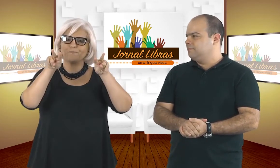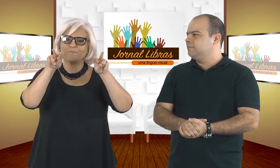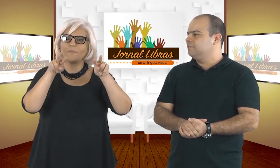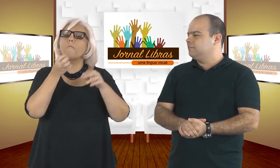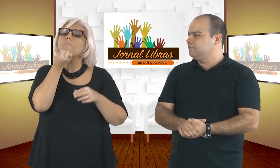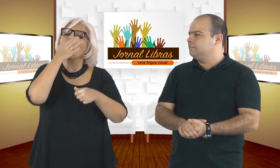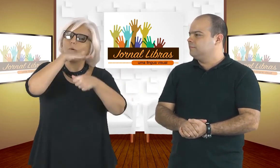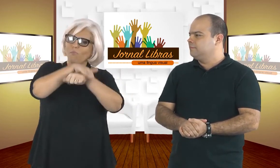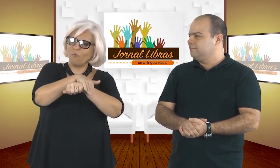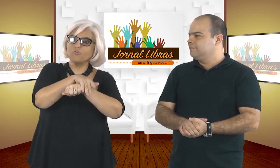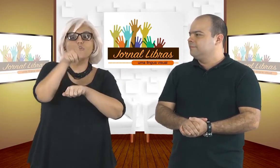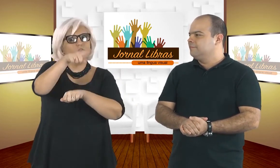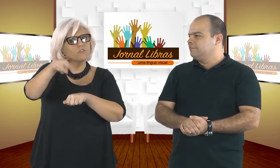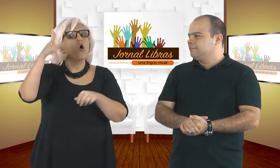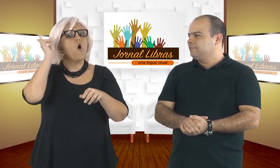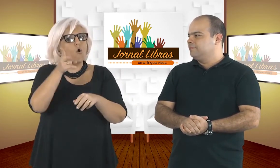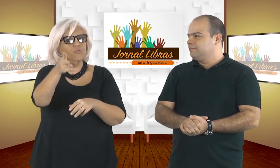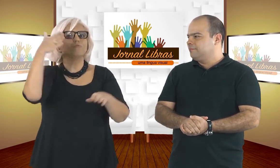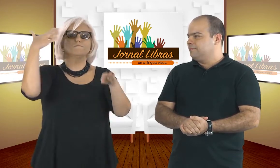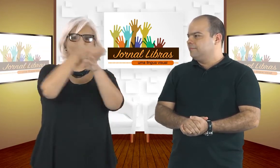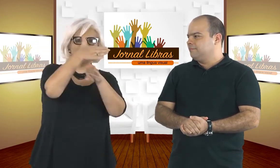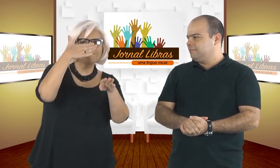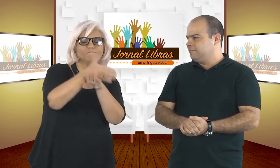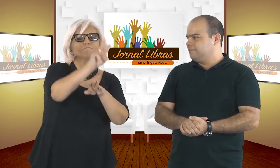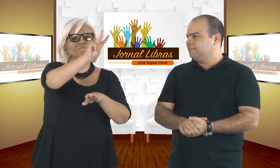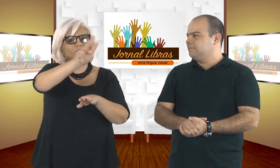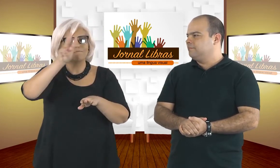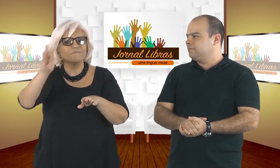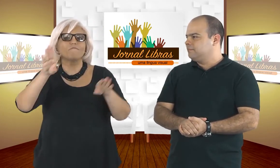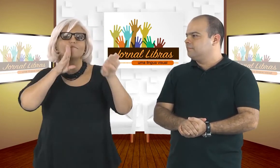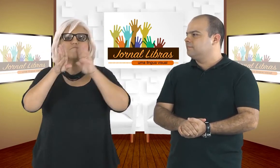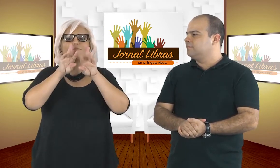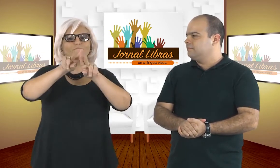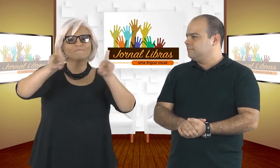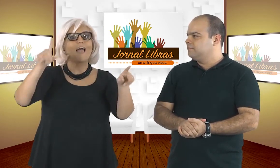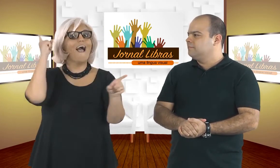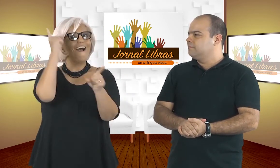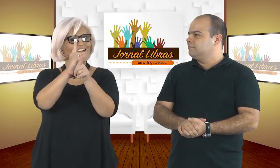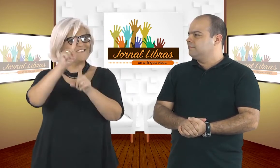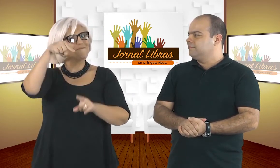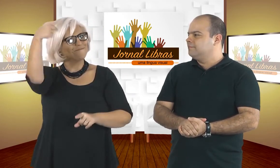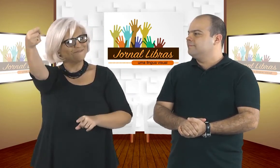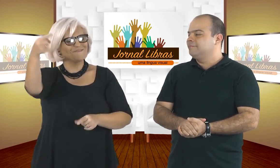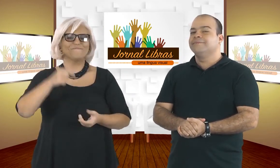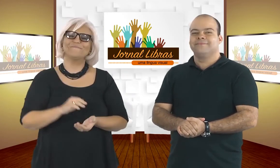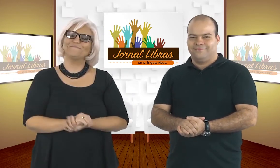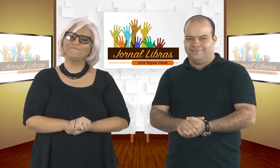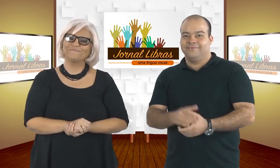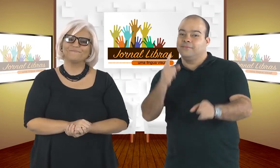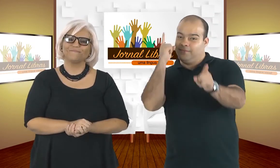Boa noite e continuem participando do nosso site, no Facebook e a gente se encontra na próxima edição.